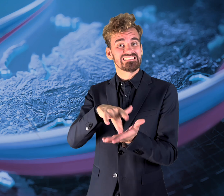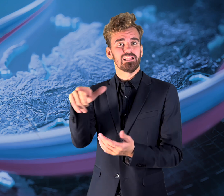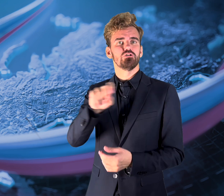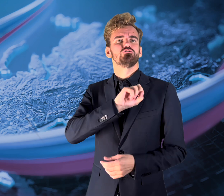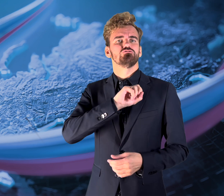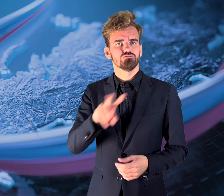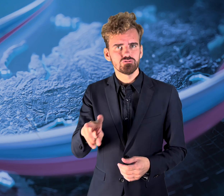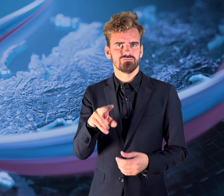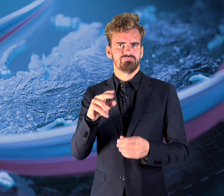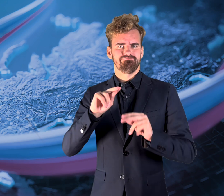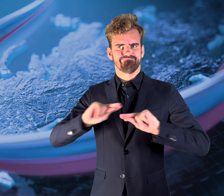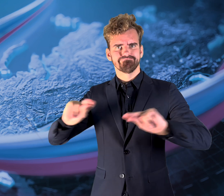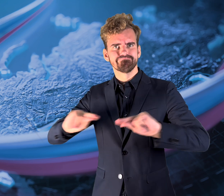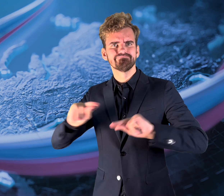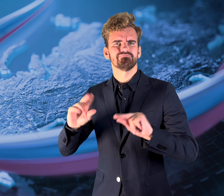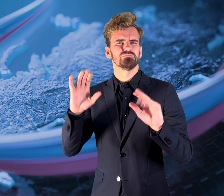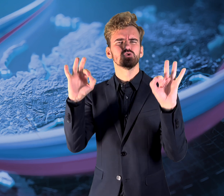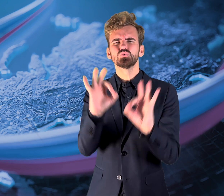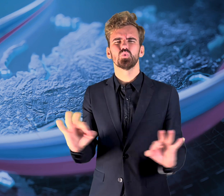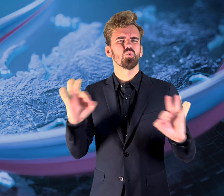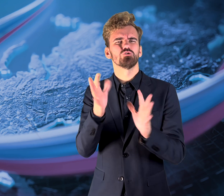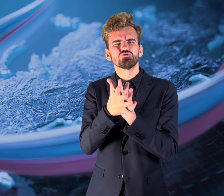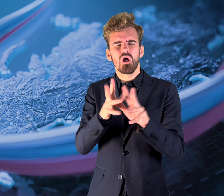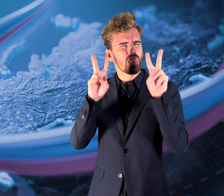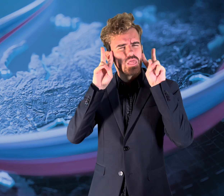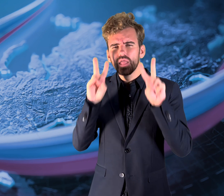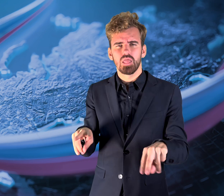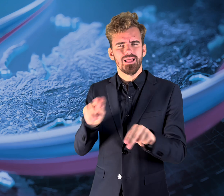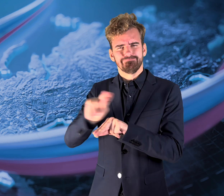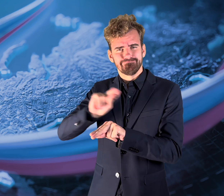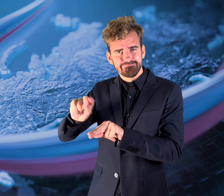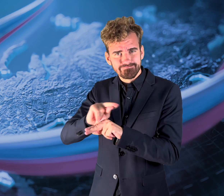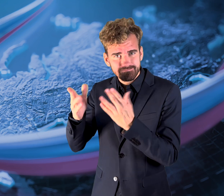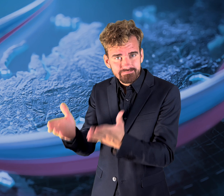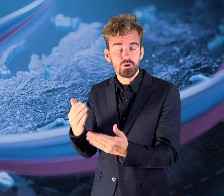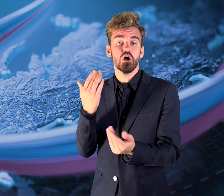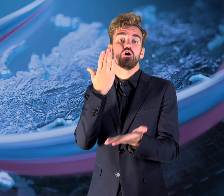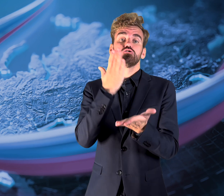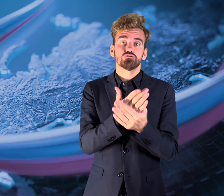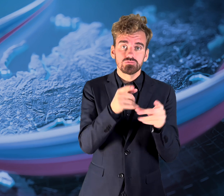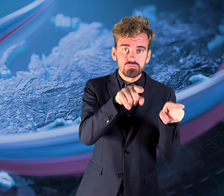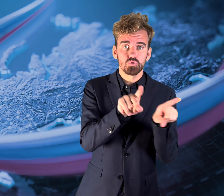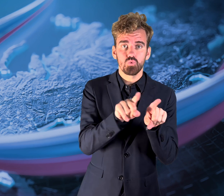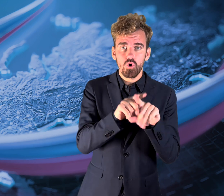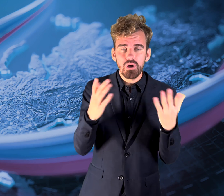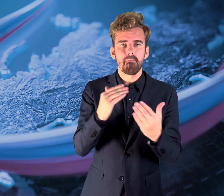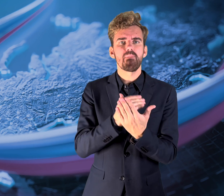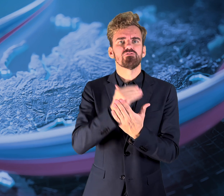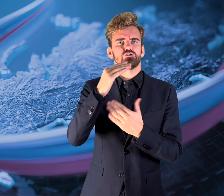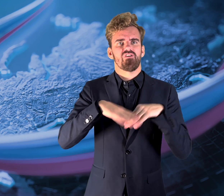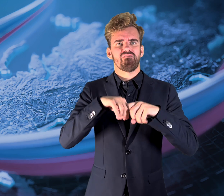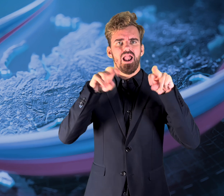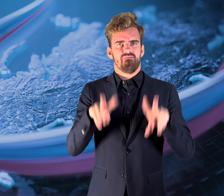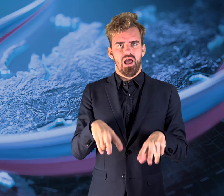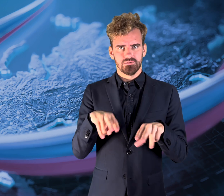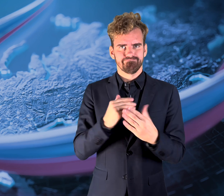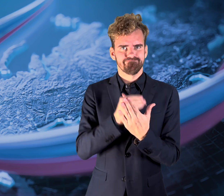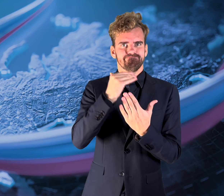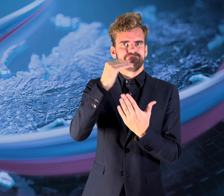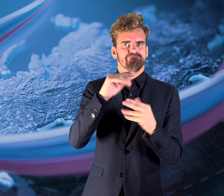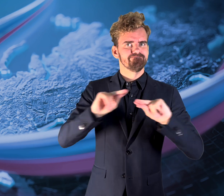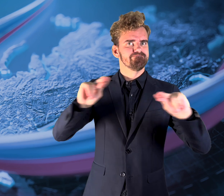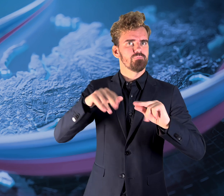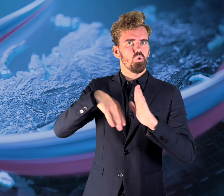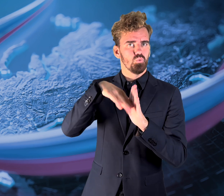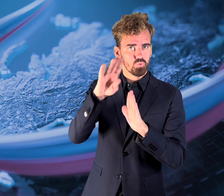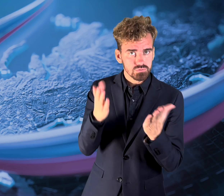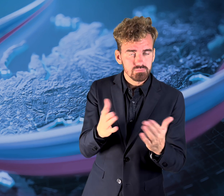В центре есть занятия с нуля, а также повышение квалификации и